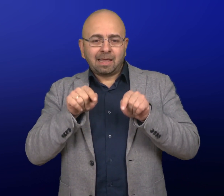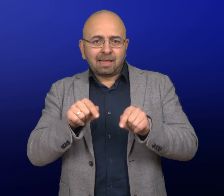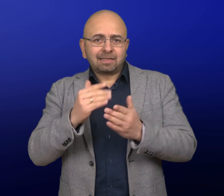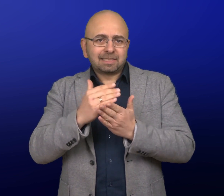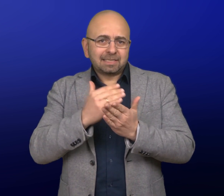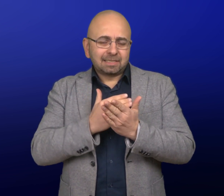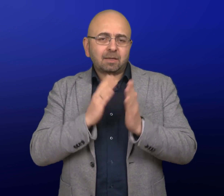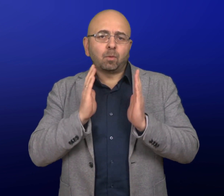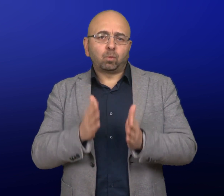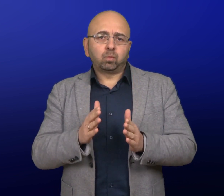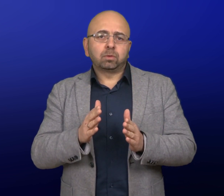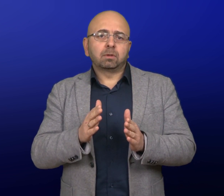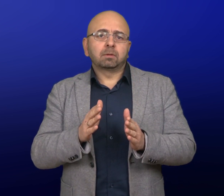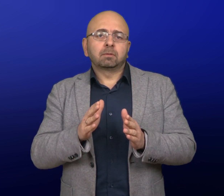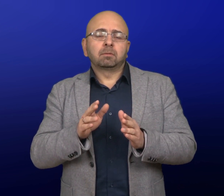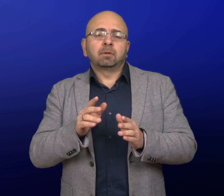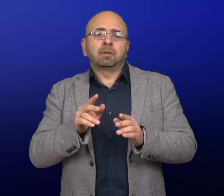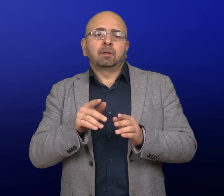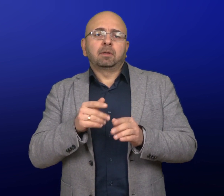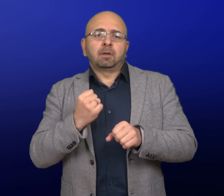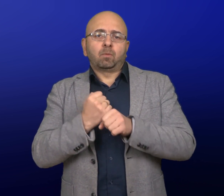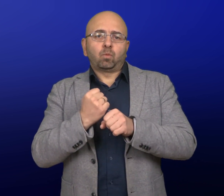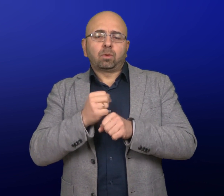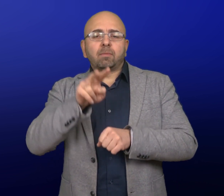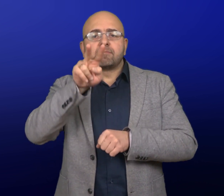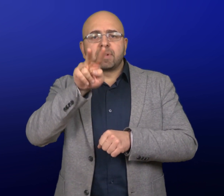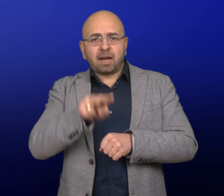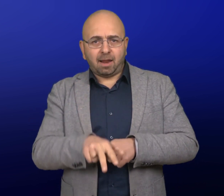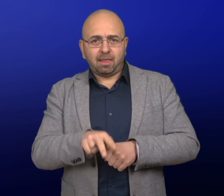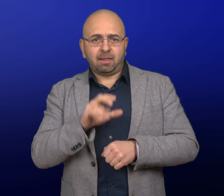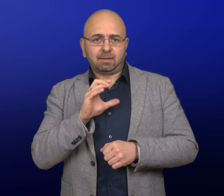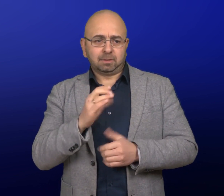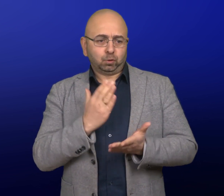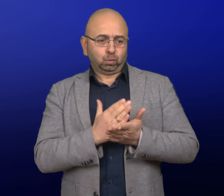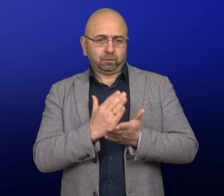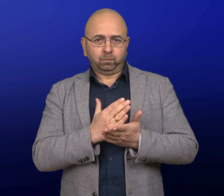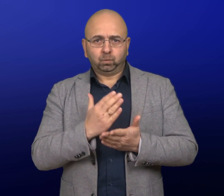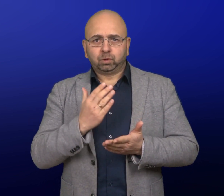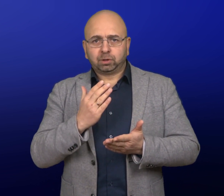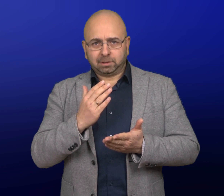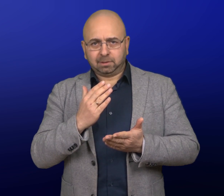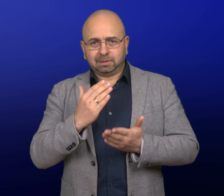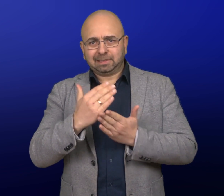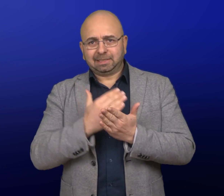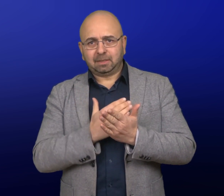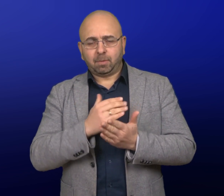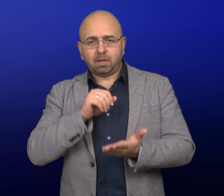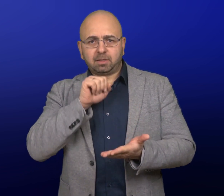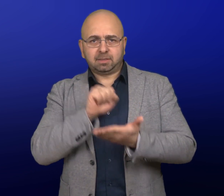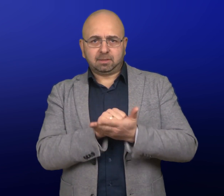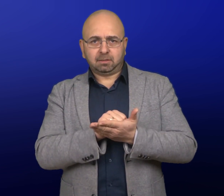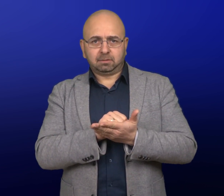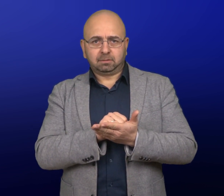Эта система будет работать параллельно с существующей системой аттестации.